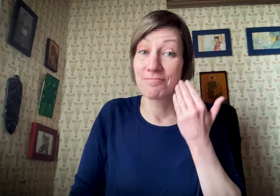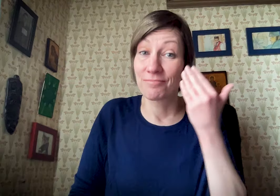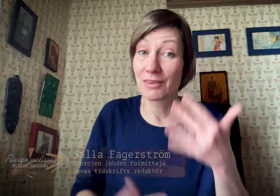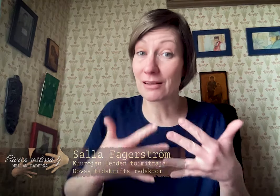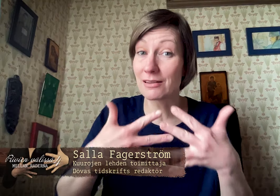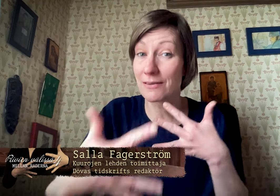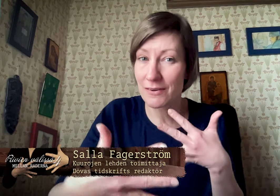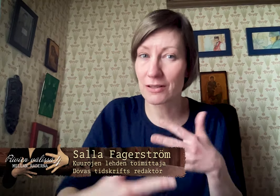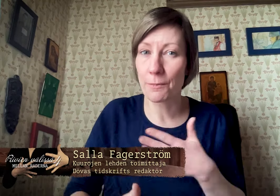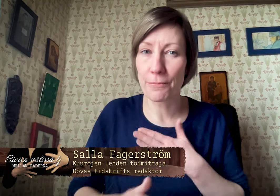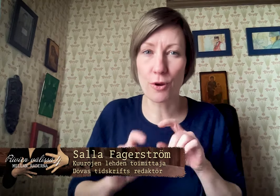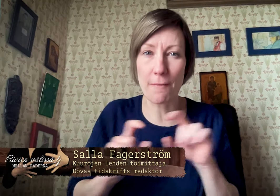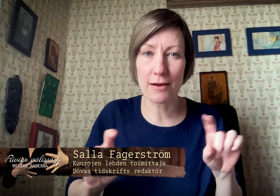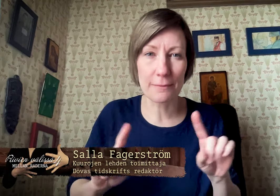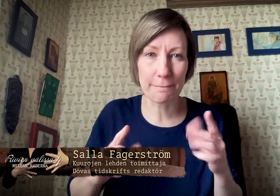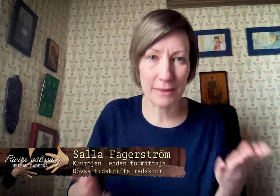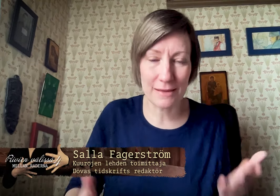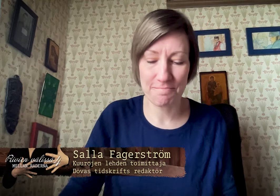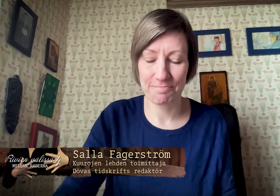Rivien välissä -tapahtumassa aiheenani on tämä henkilö.